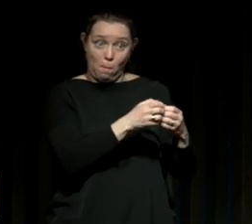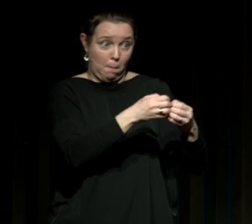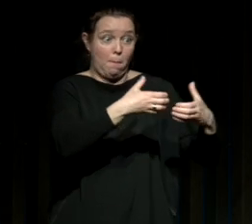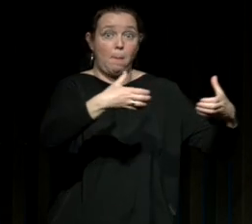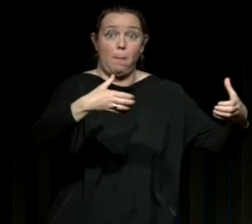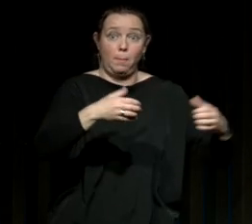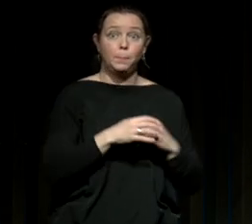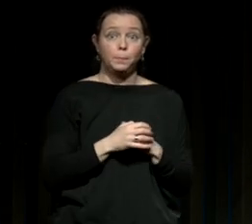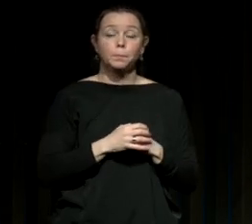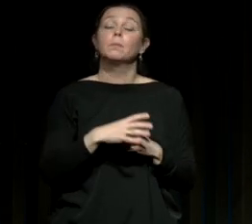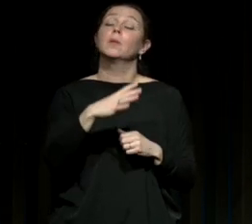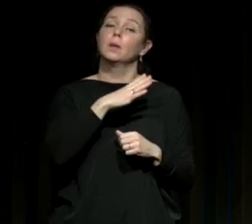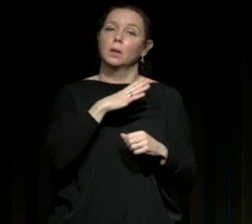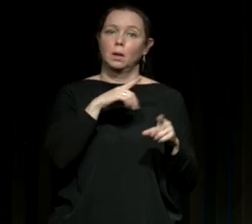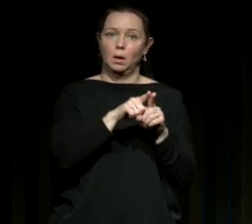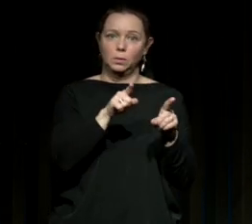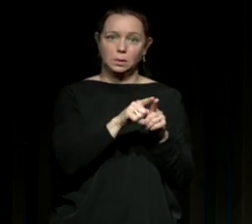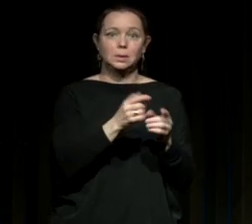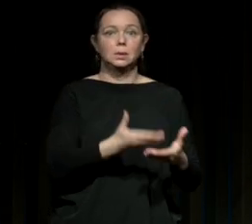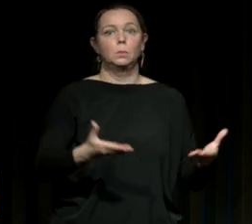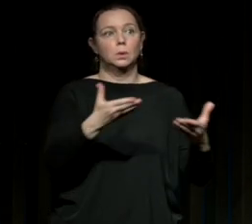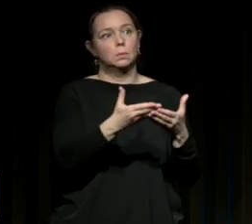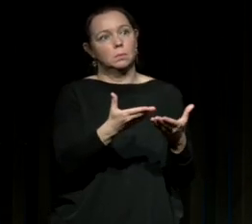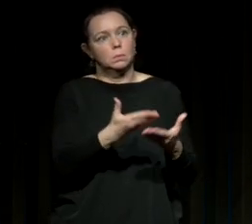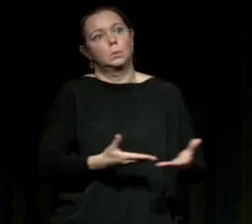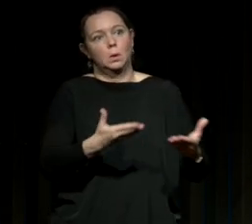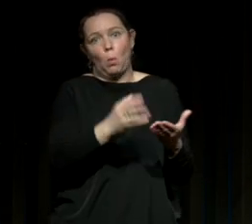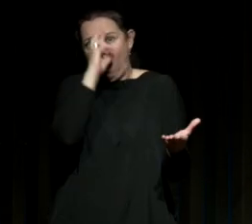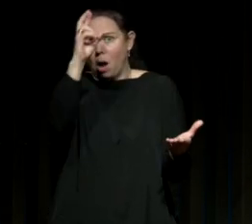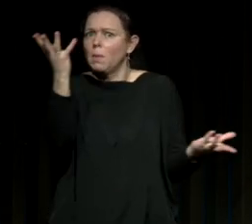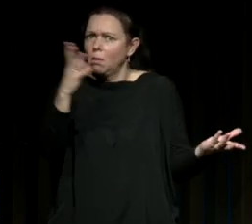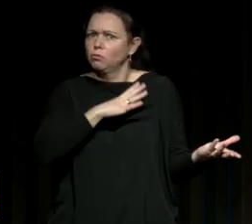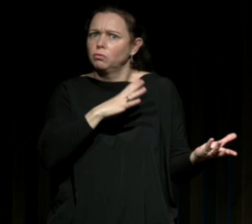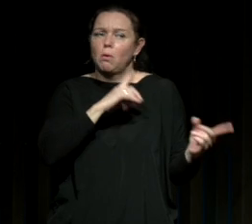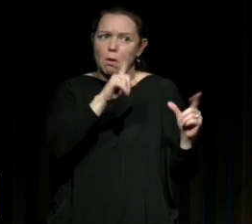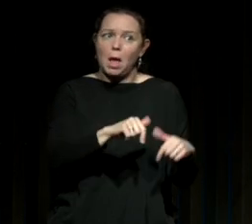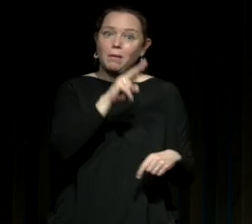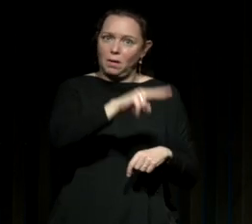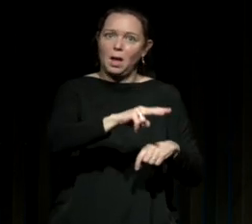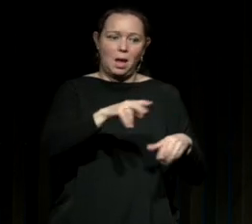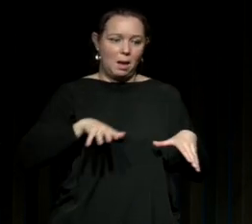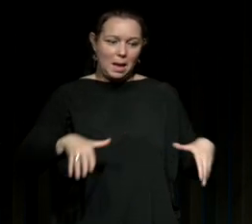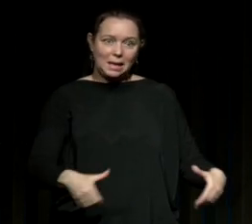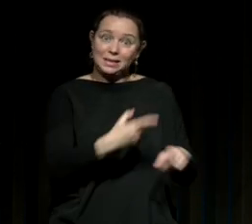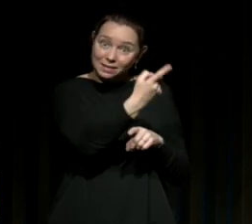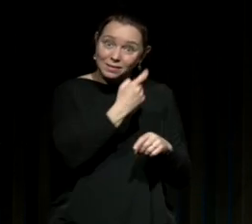situations très rares mais elles existent ou l'obésité est une maladie génétique un gène